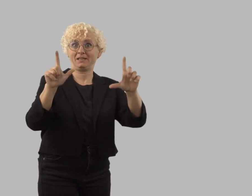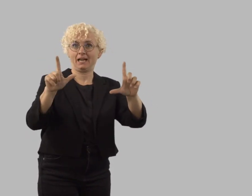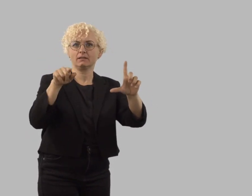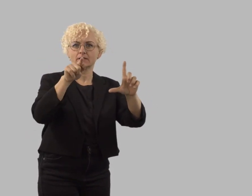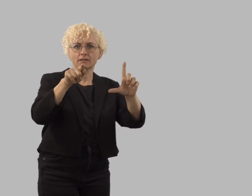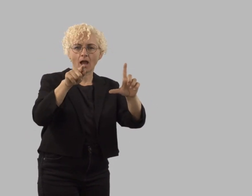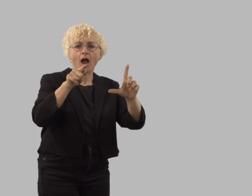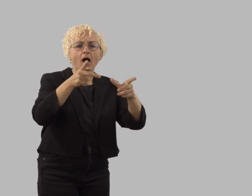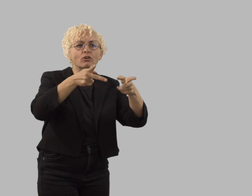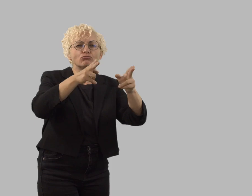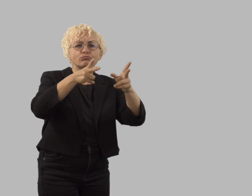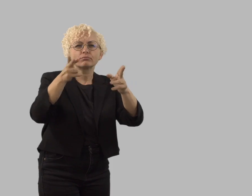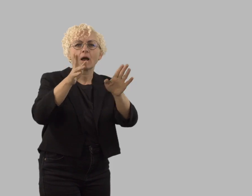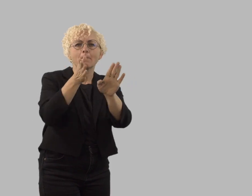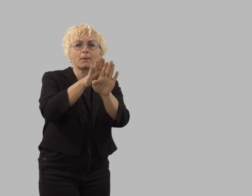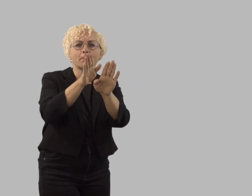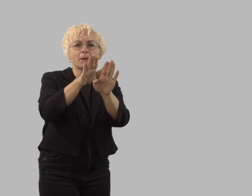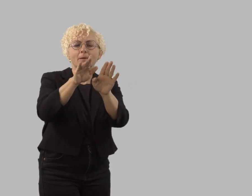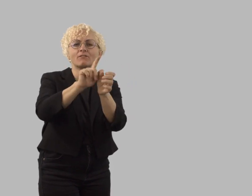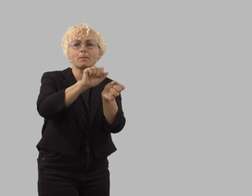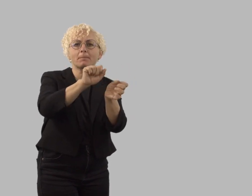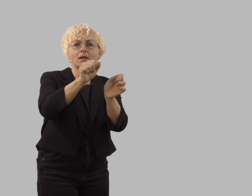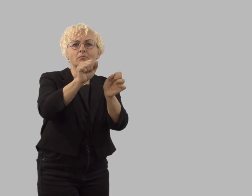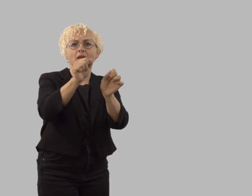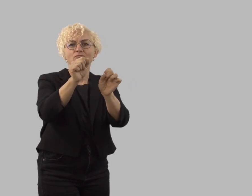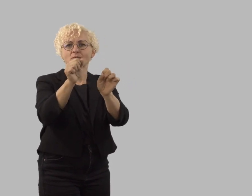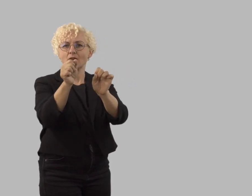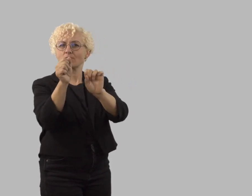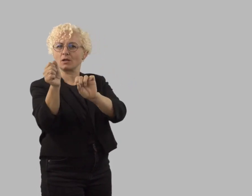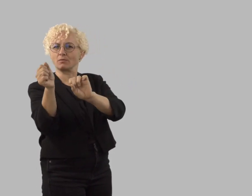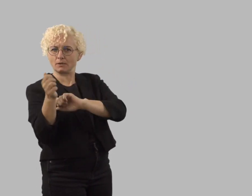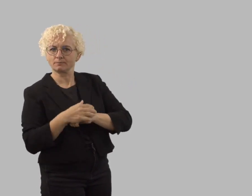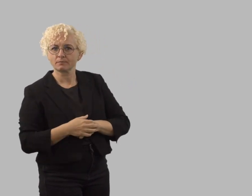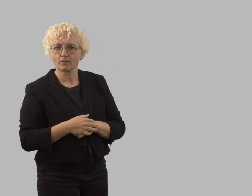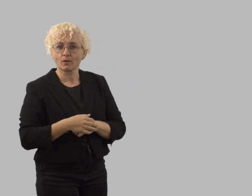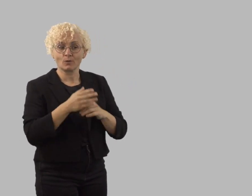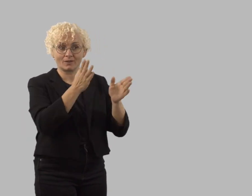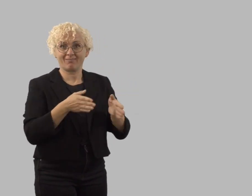also einen Bewegungsvorgang, der in verschiedene Bewegungsphasen aufgelöst ist.